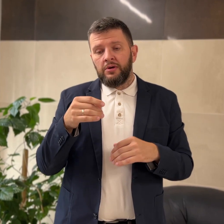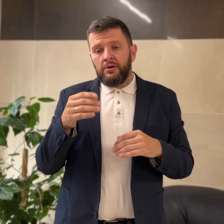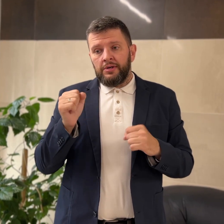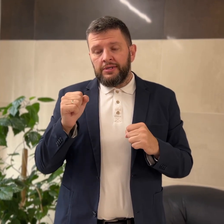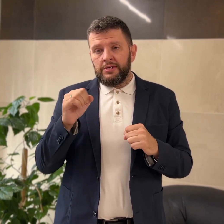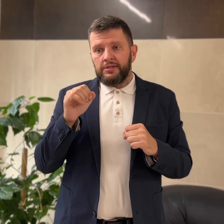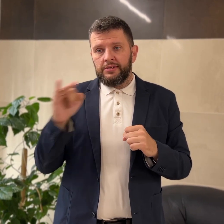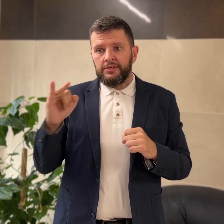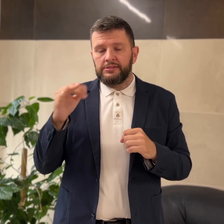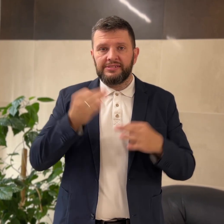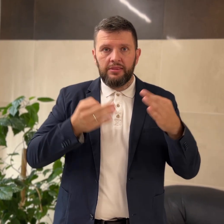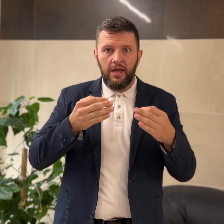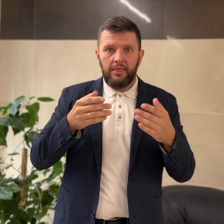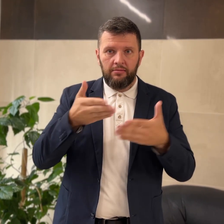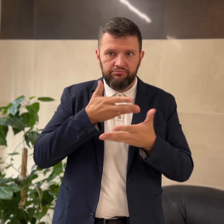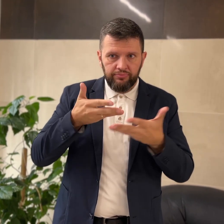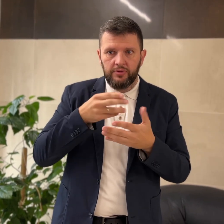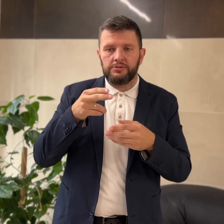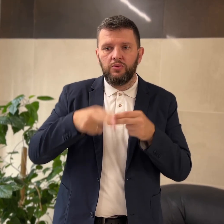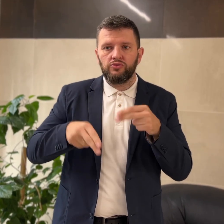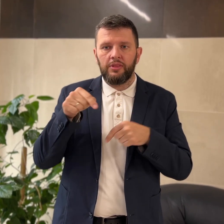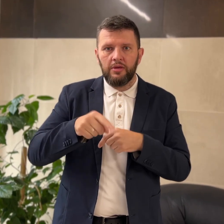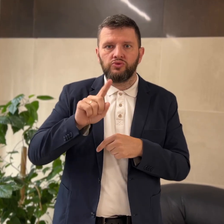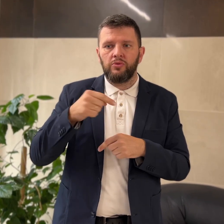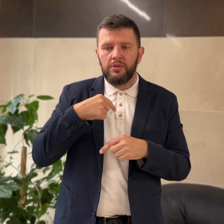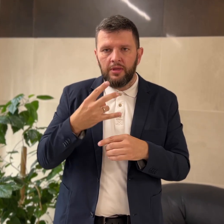Также обсуждение на заседании Рабочей группы закончилось на том,